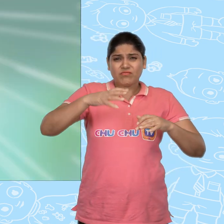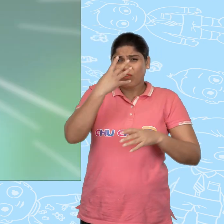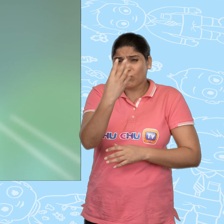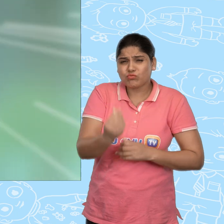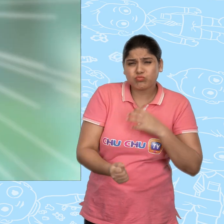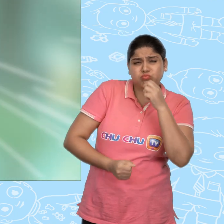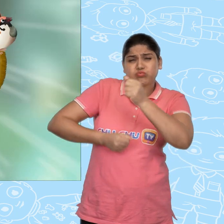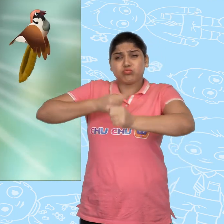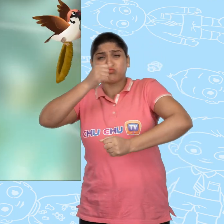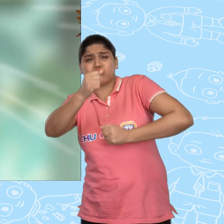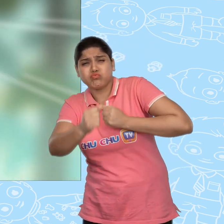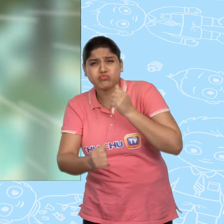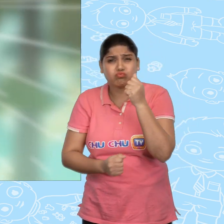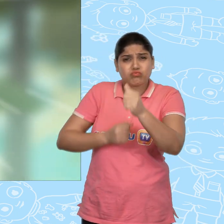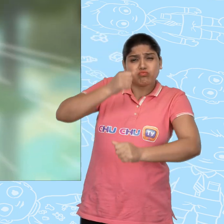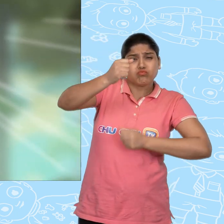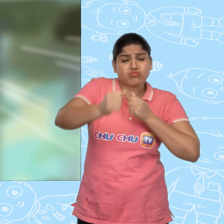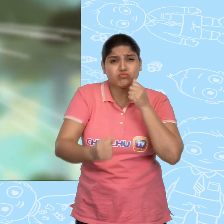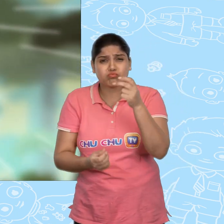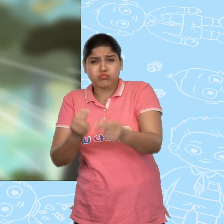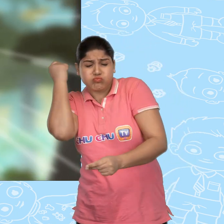हाथी तेज़ और तेज़ भागा.